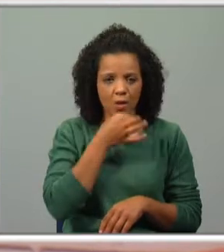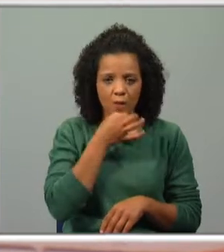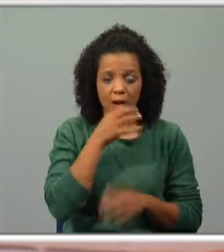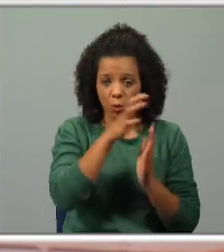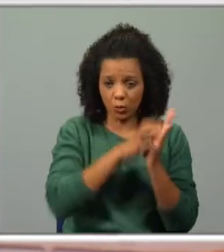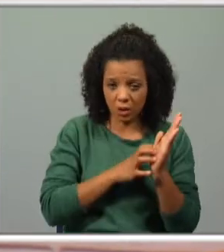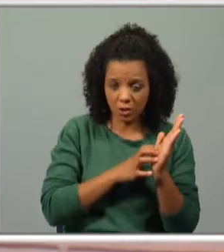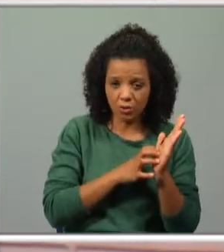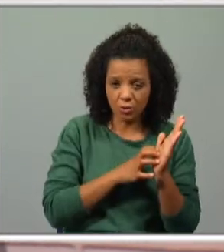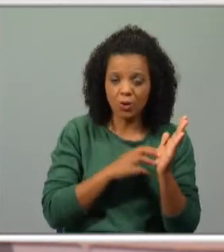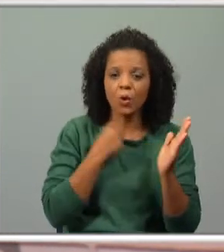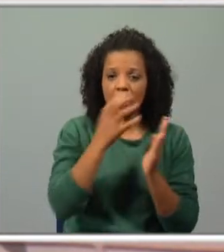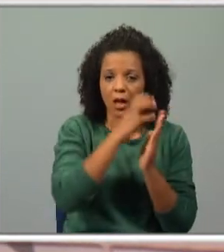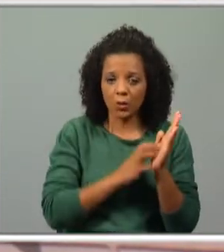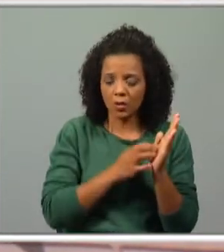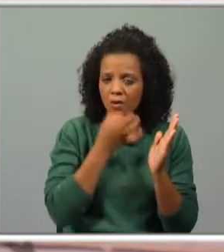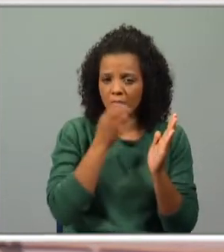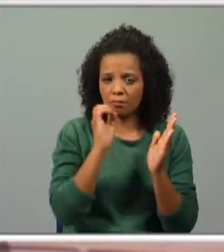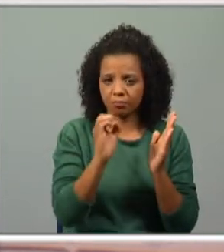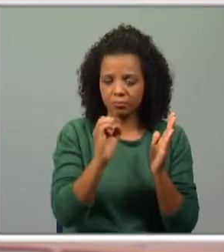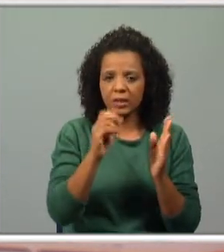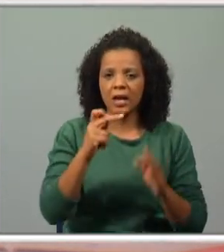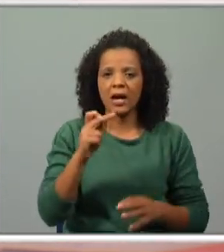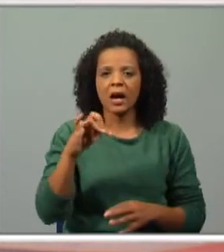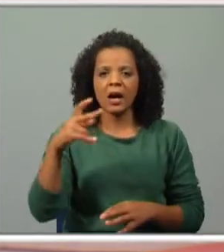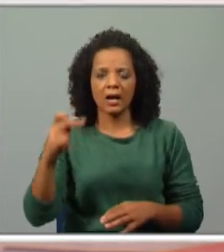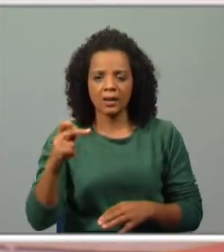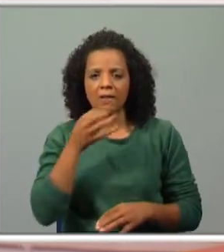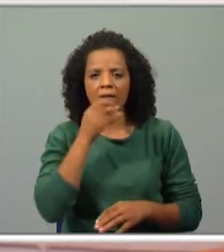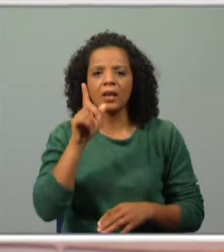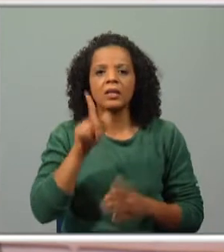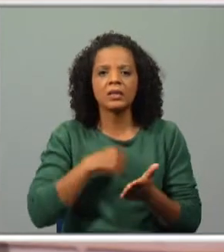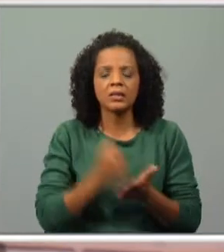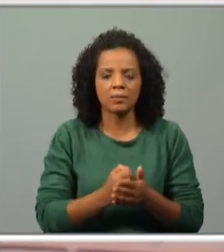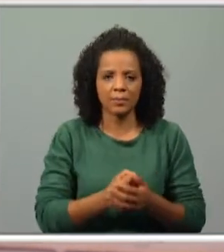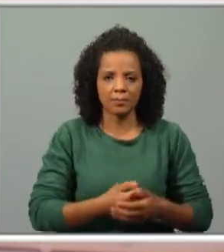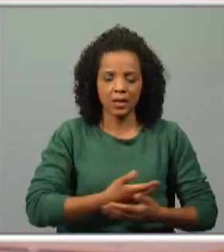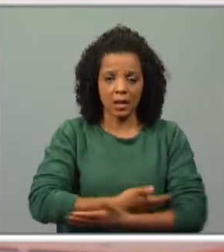Portanto o nosso narrador nunca se refere à área refere-se a ama porque era 所以我們的敘述者從不指的是該地區 指的是保姆，因為它是